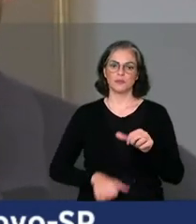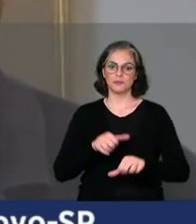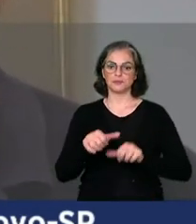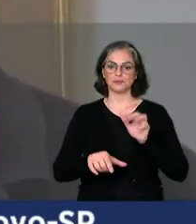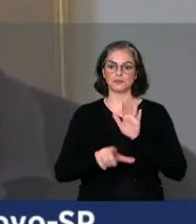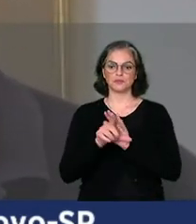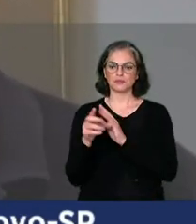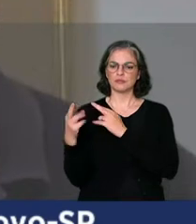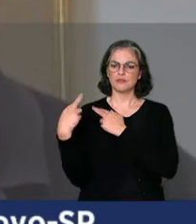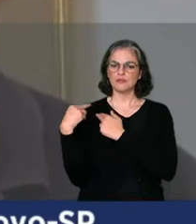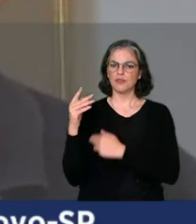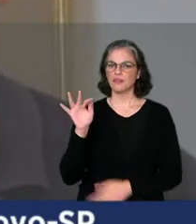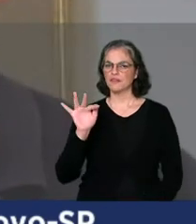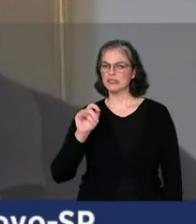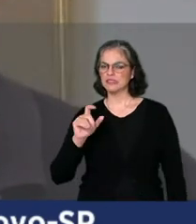QUESTÃO DE ALTERAR LEI DE RESPONSABILIDADE FISCAL,